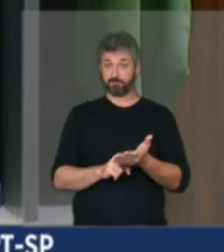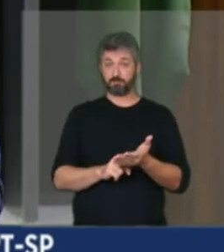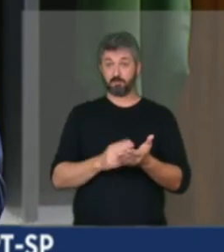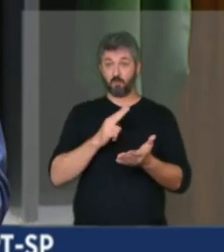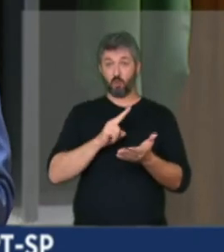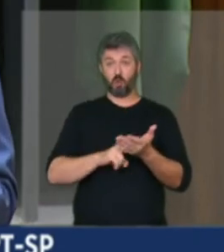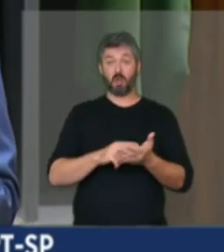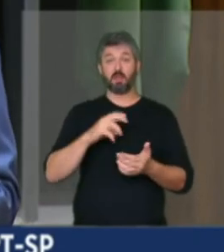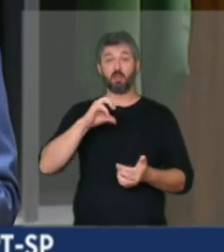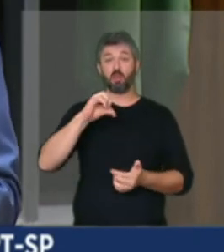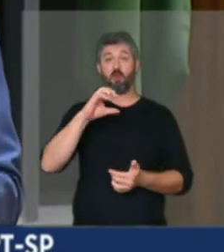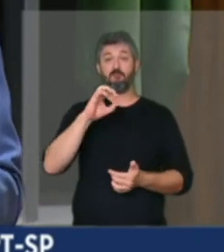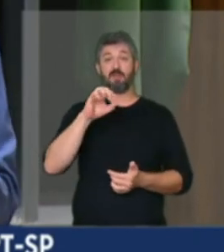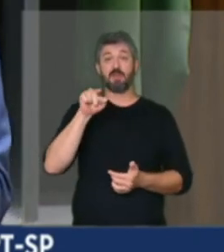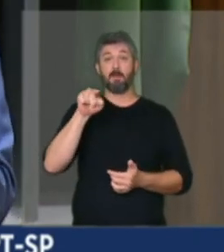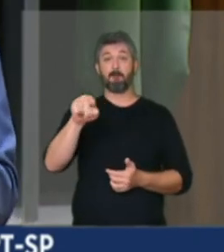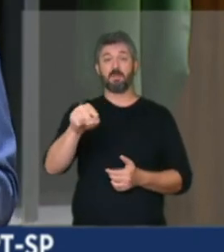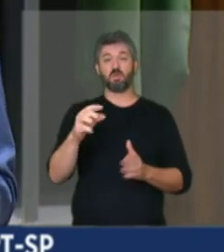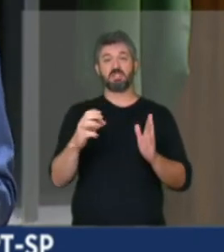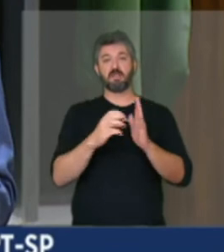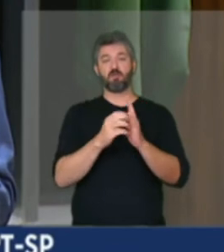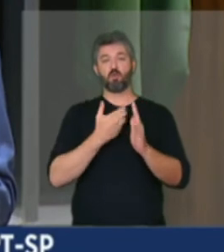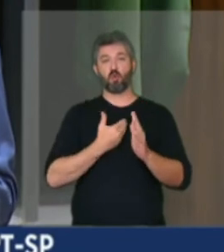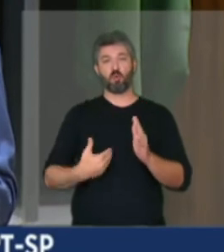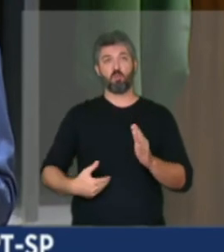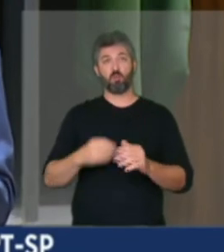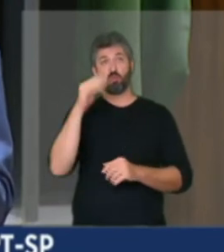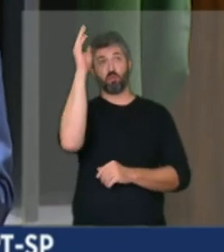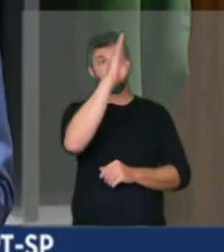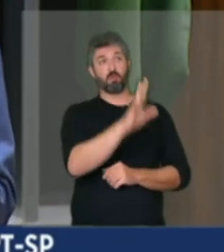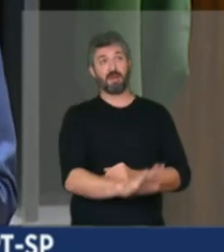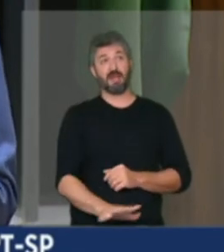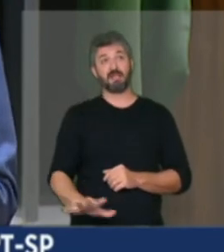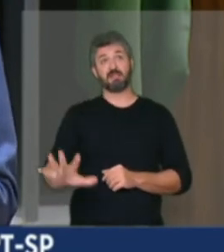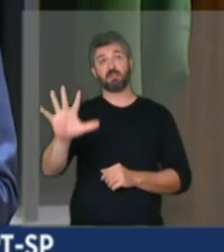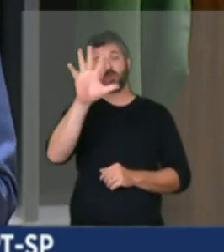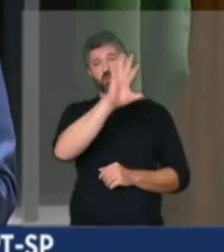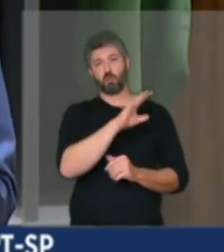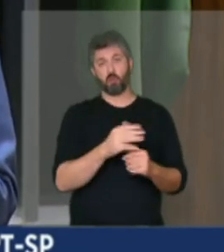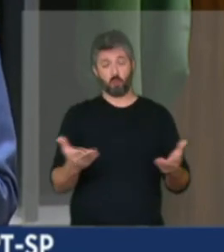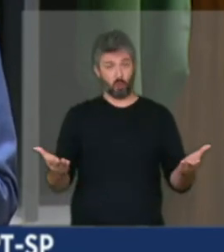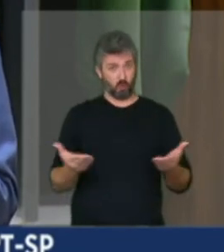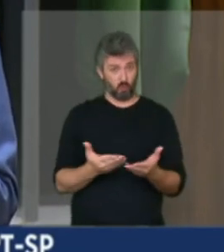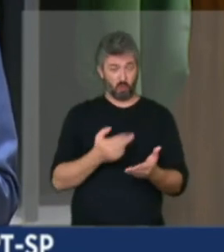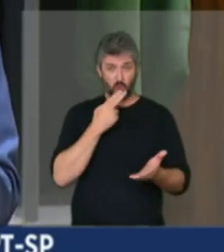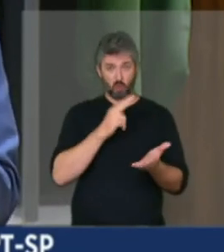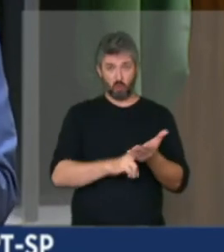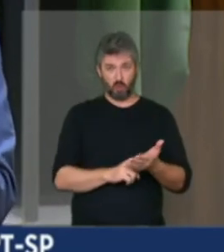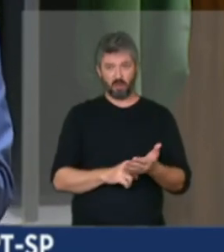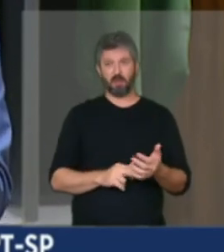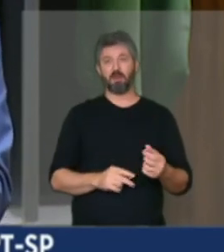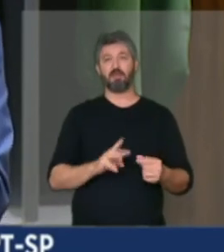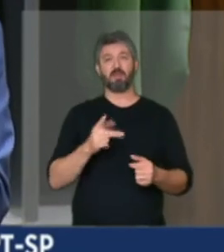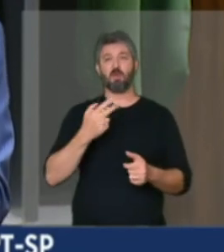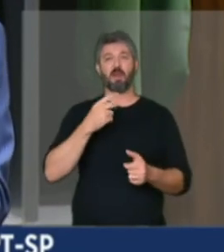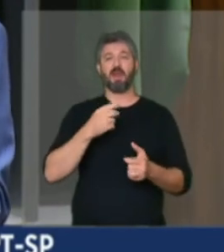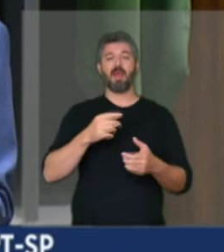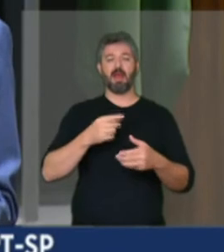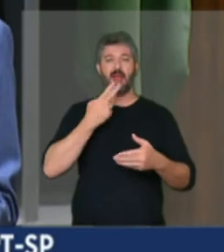CORREIOS TÊM 90 MIL SERVIDORES,ELES ESTÃO EM TODO O PAÍS. E O CORREIO HOJE NÃO É MAIS ENTREGA DE CORRESPONDÊNCIA. CORREIO HOJE